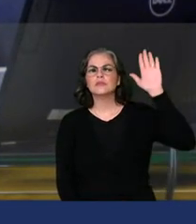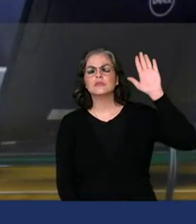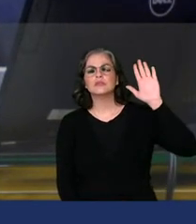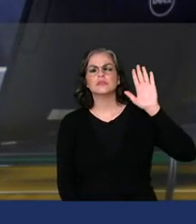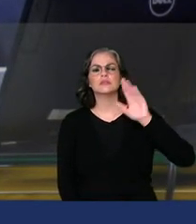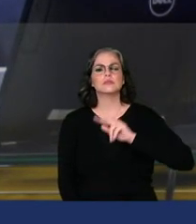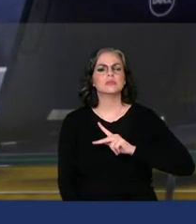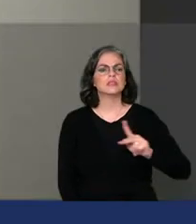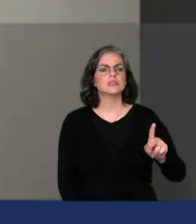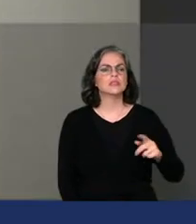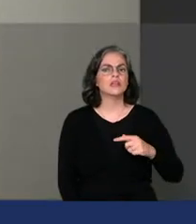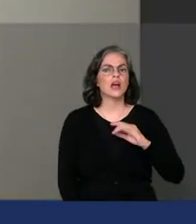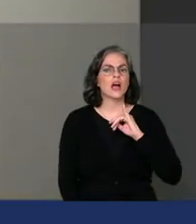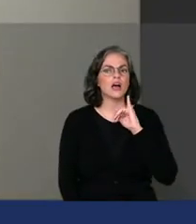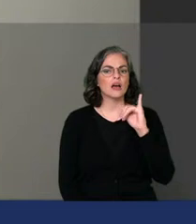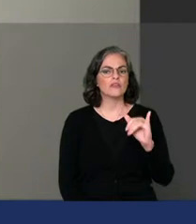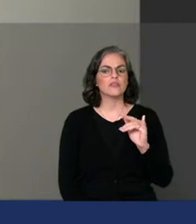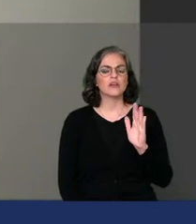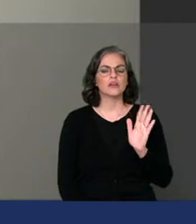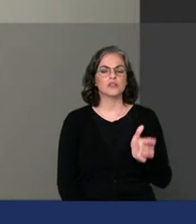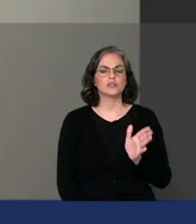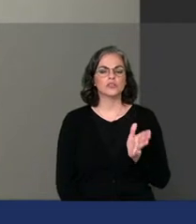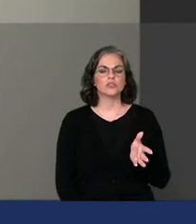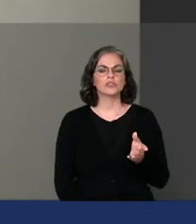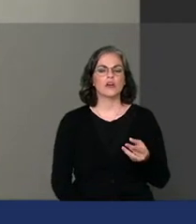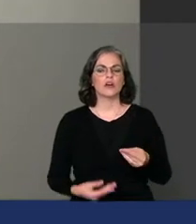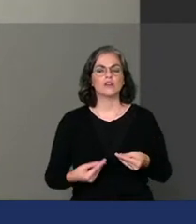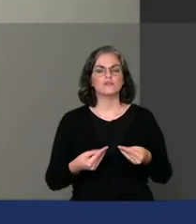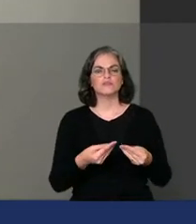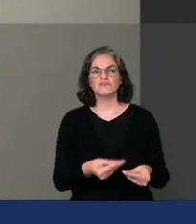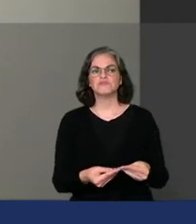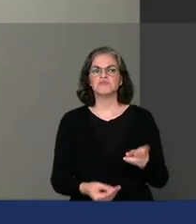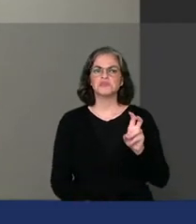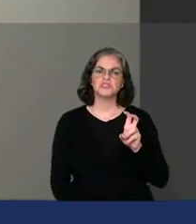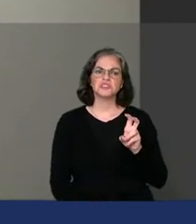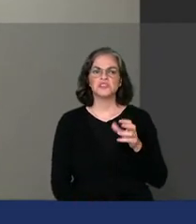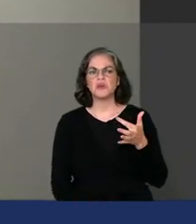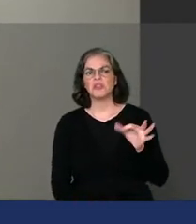O, DEPUTADO CELSO. -- [DEPUTADO]: PRESIDENTE, JÁ PROTOCOLEI O RELATÓRIO... CINCO A DEZ